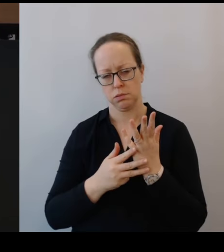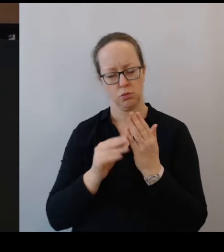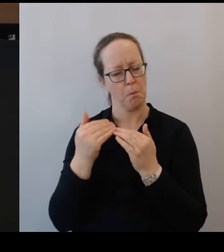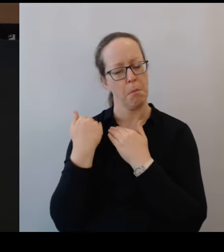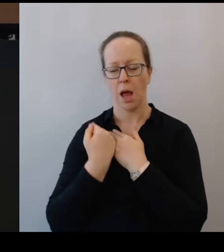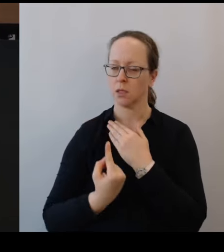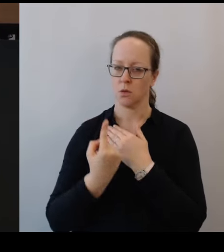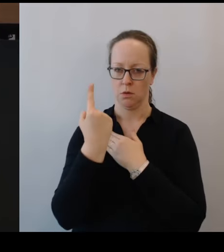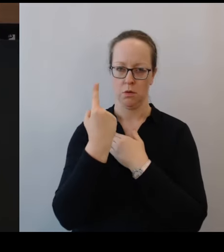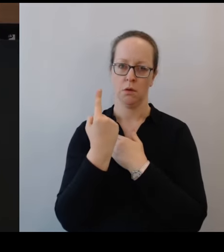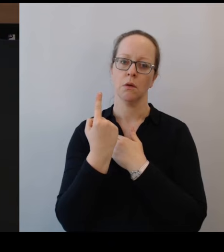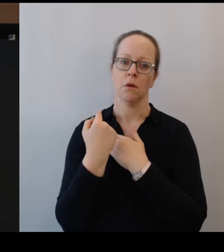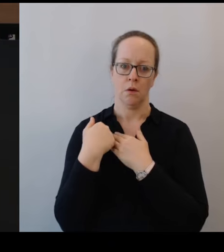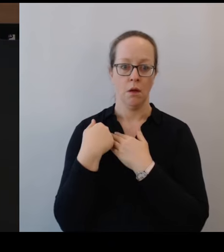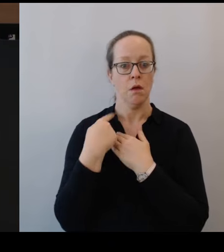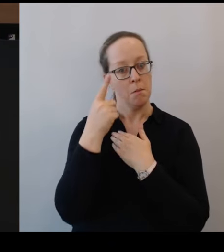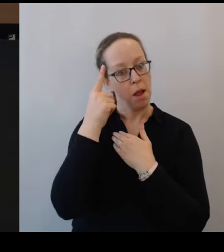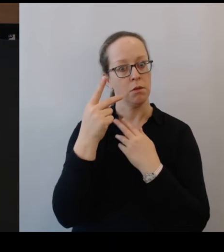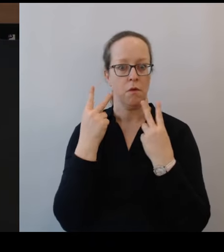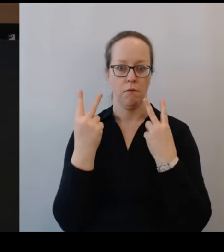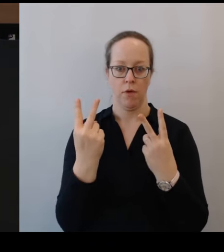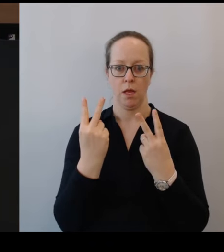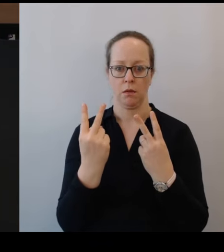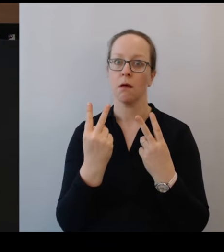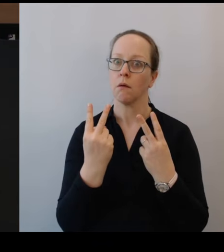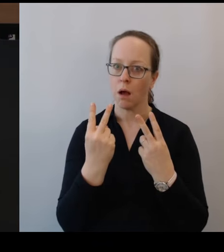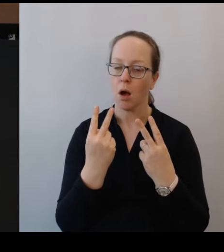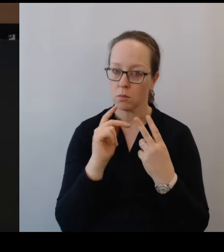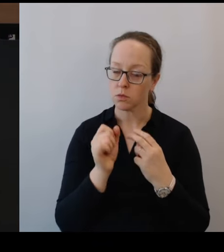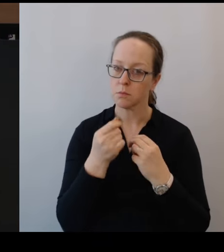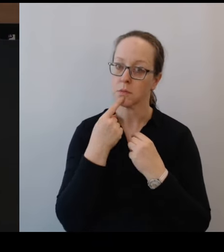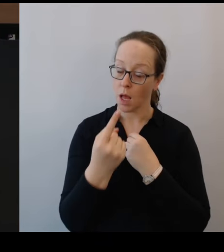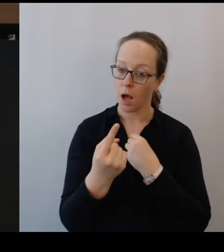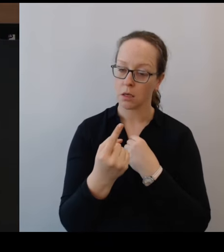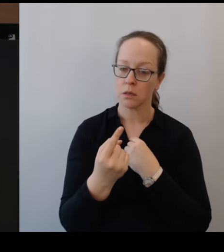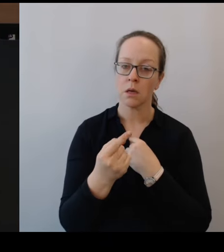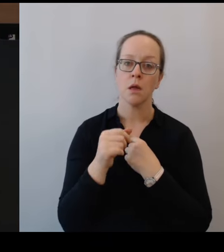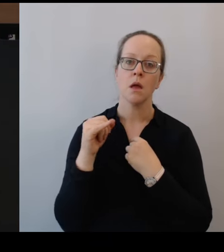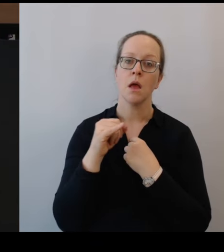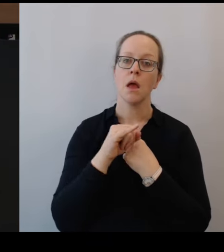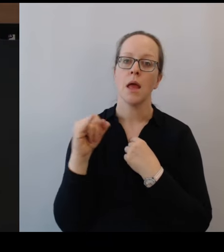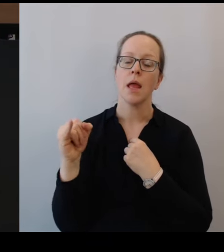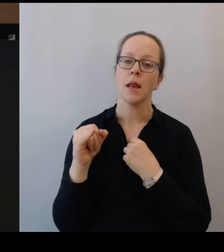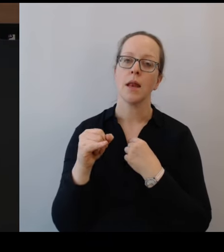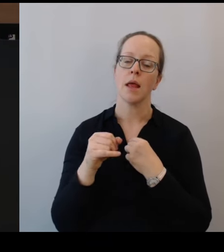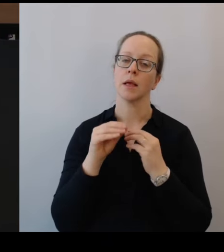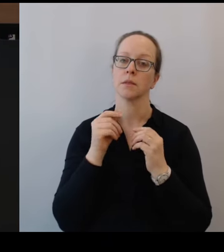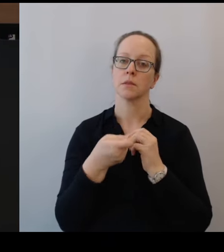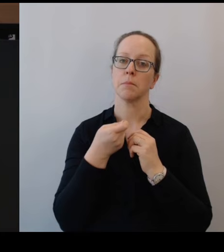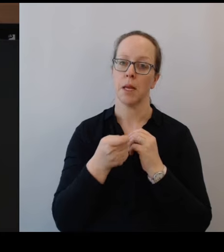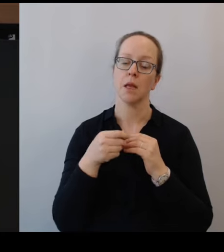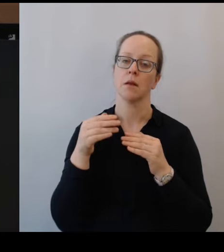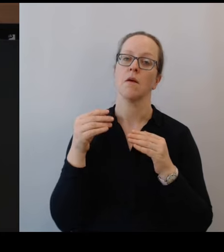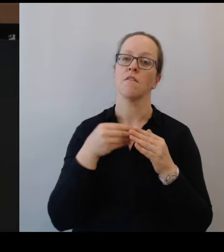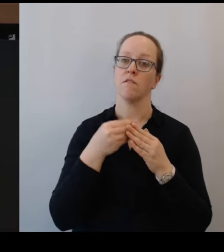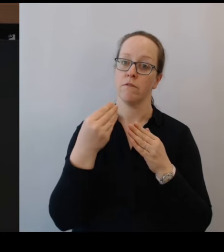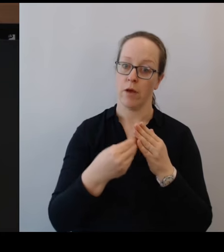Indexmietverträge ganz legal sozusagen von der Deckelung der Miete nach Mietrecht abweichen können, dass das abgekoppelt ist.